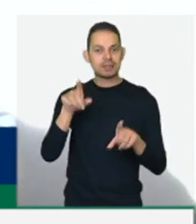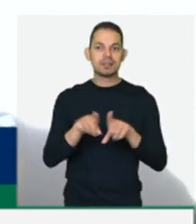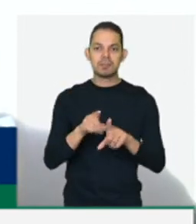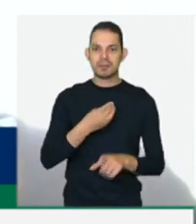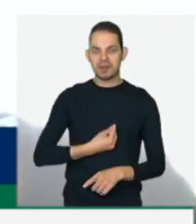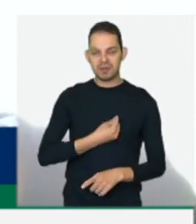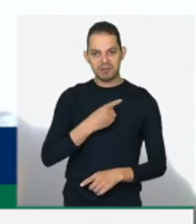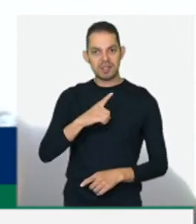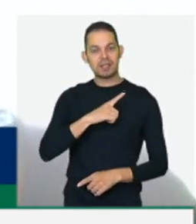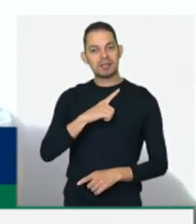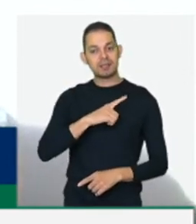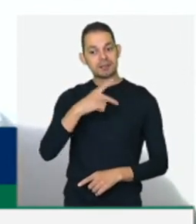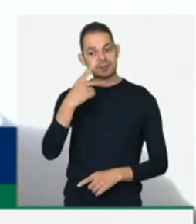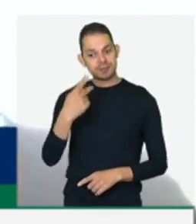TENTAR ME RECOMPOR PARA A